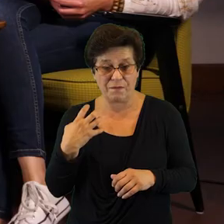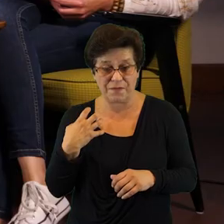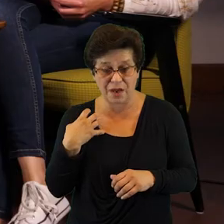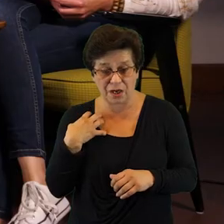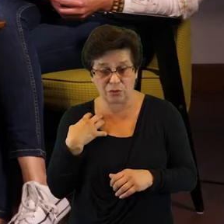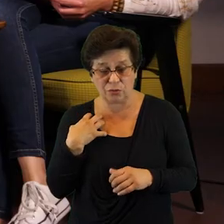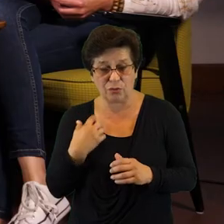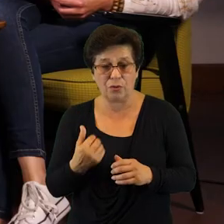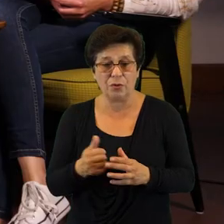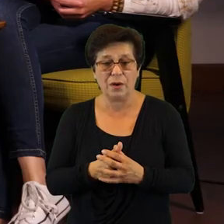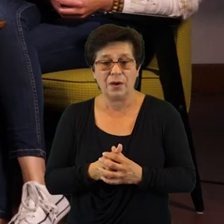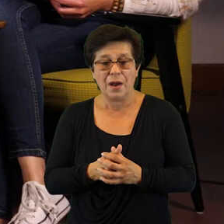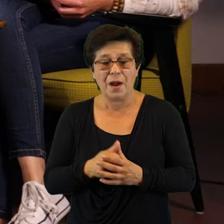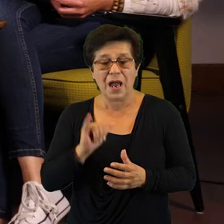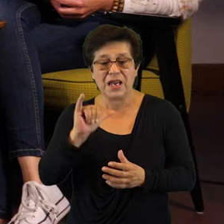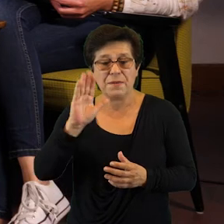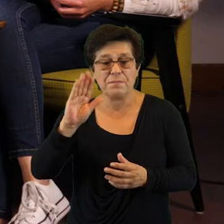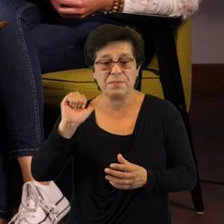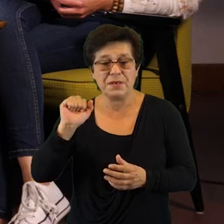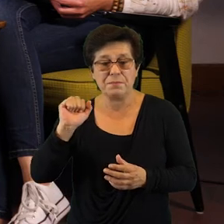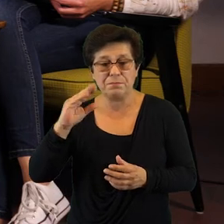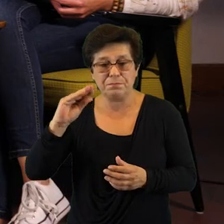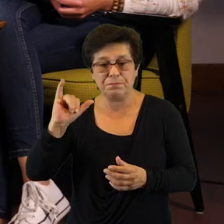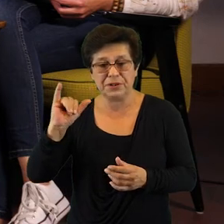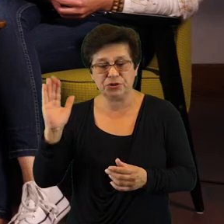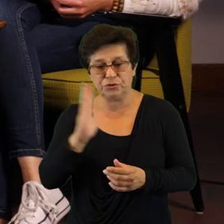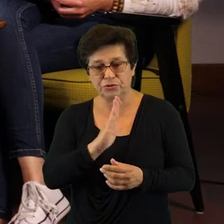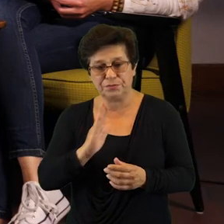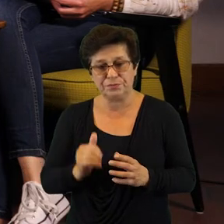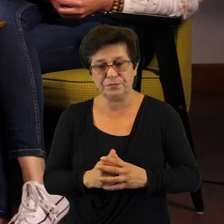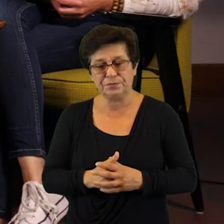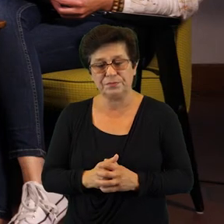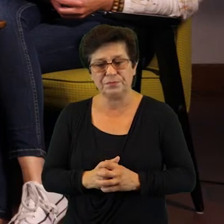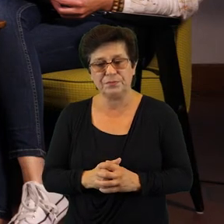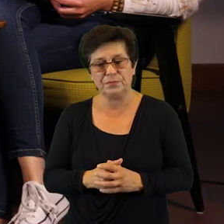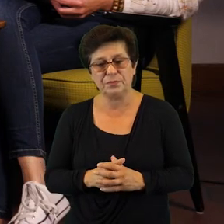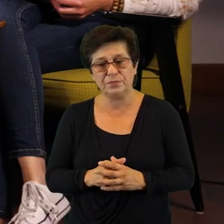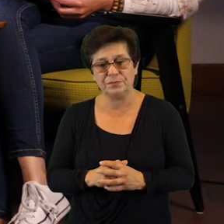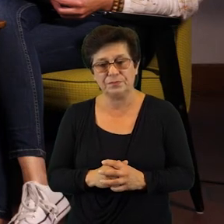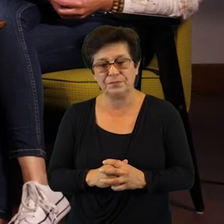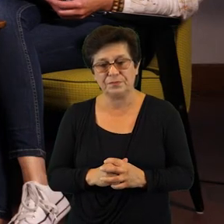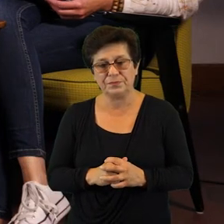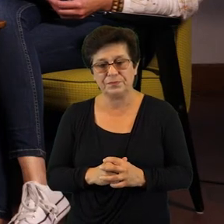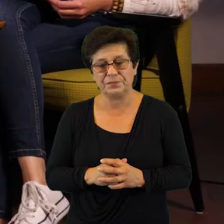a jidysz był w ogóle uważany za dialekt, za gwarę, za żargon, coś niepoważnego.